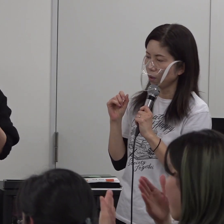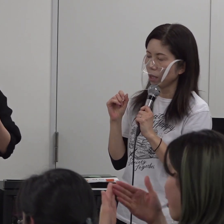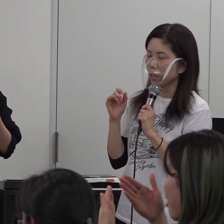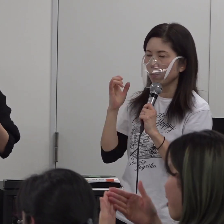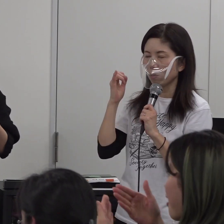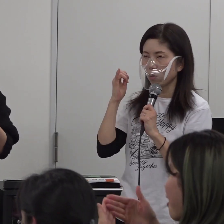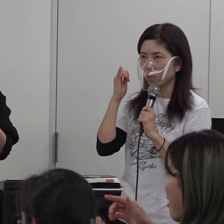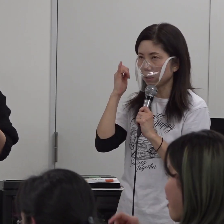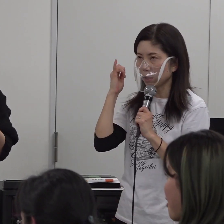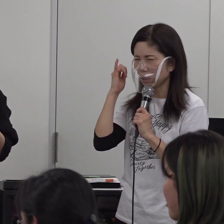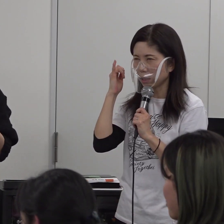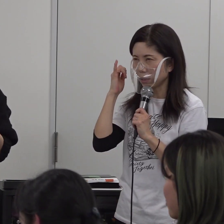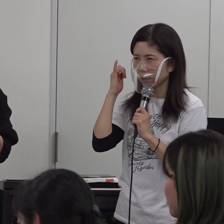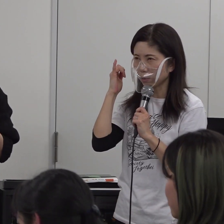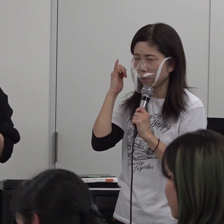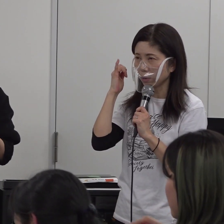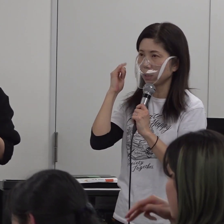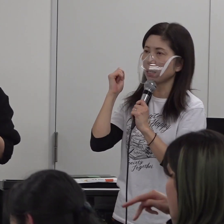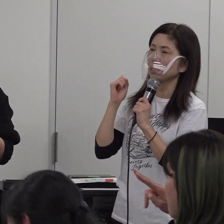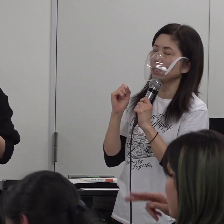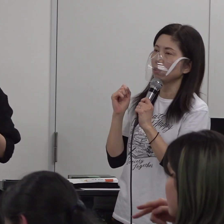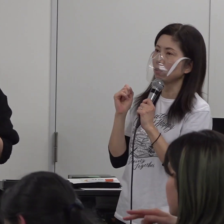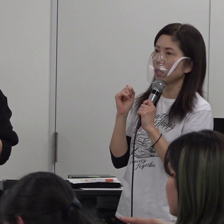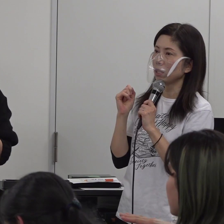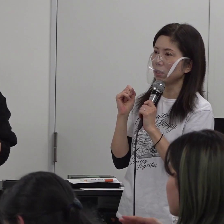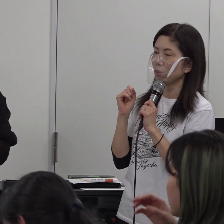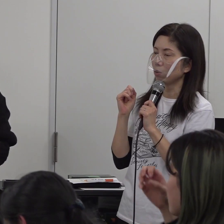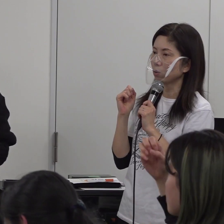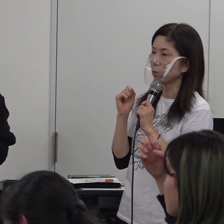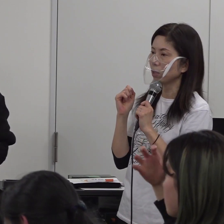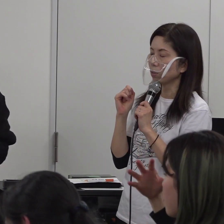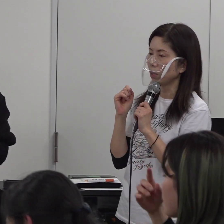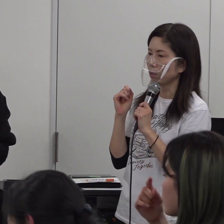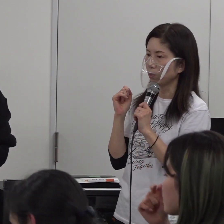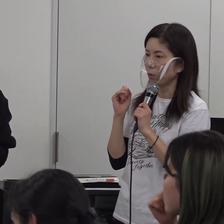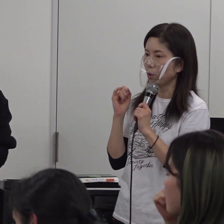今もうまりさん光が少し感じるぐらいっていうことですけれども